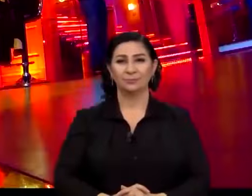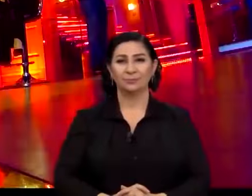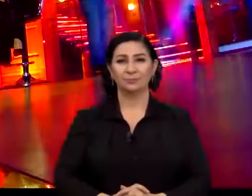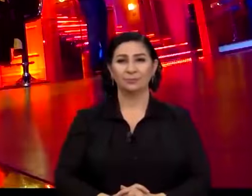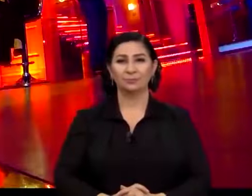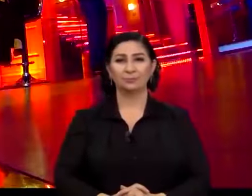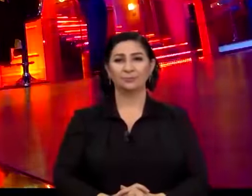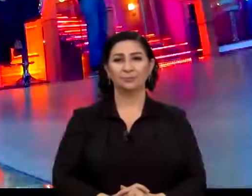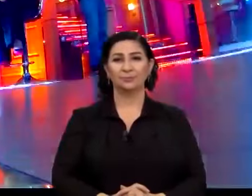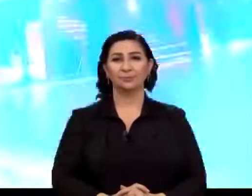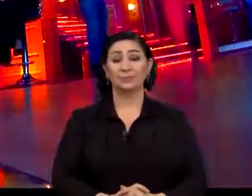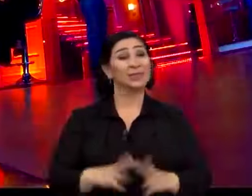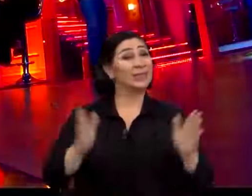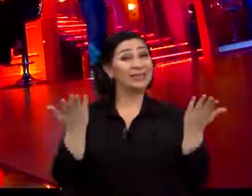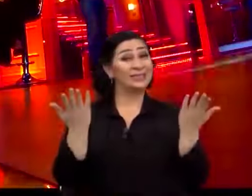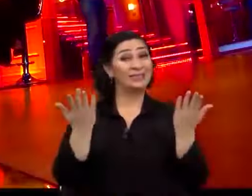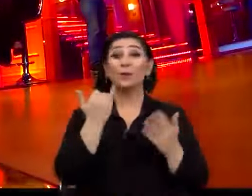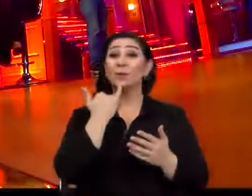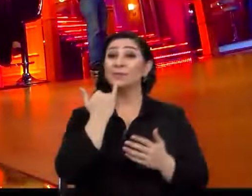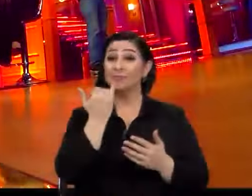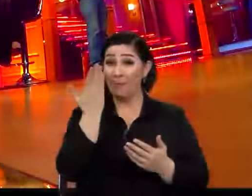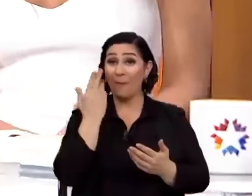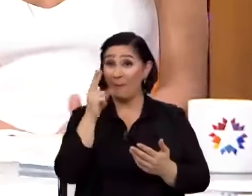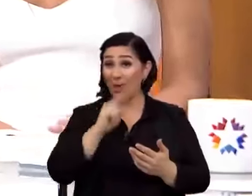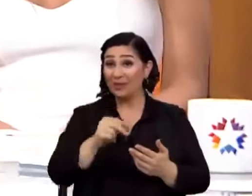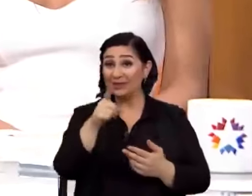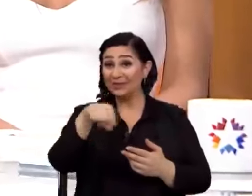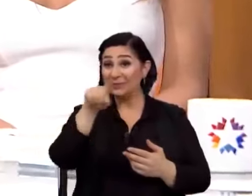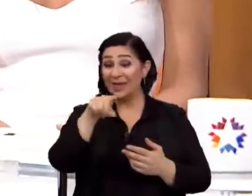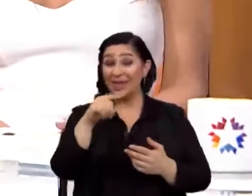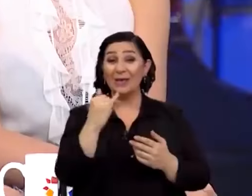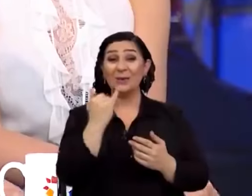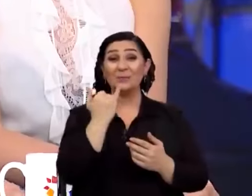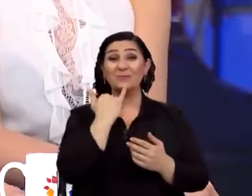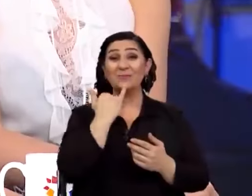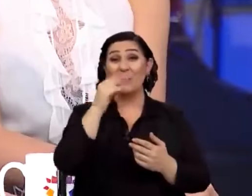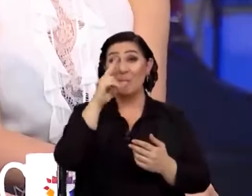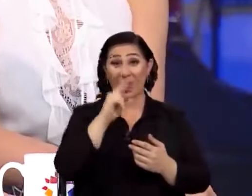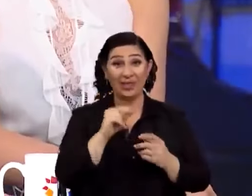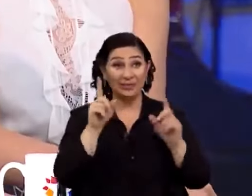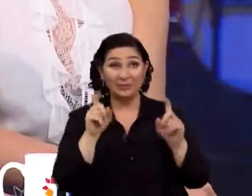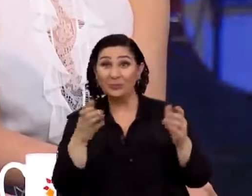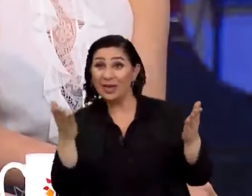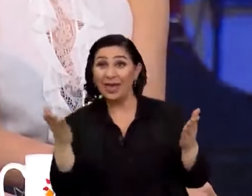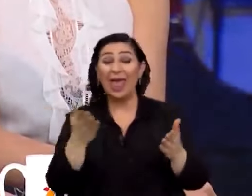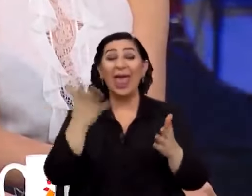Kızlar nasıl konukları beğendiniz mi Sizlere konuklarımızı Beğendik mi en çok